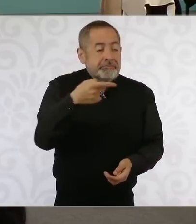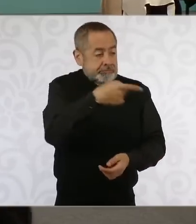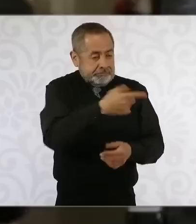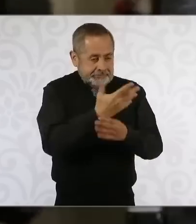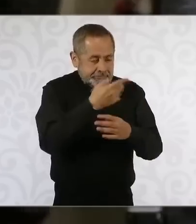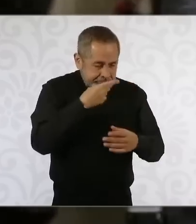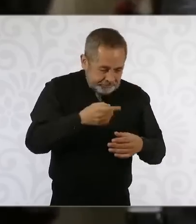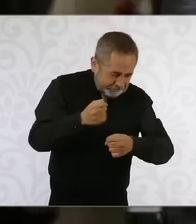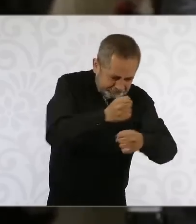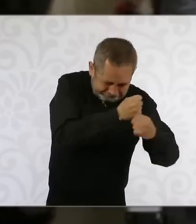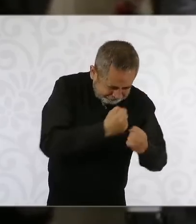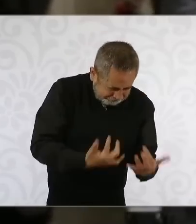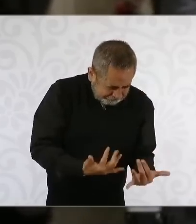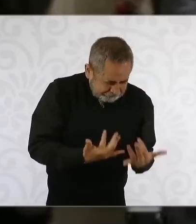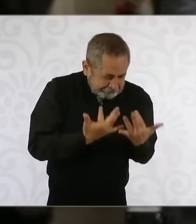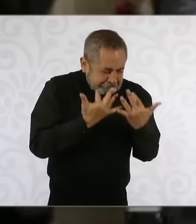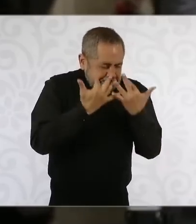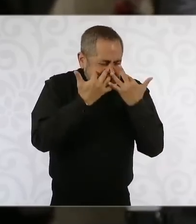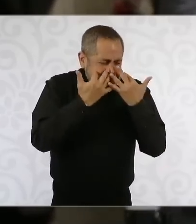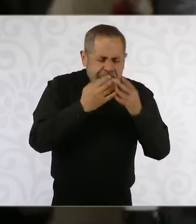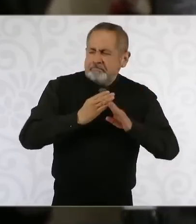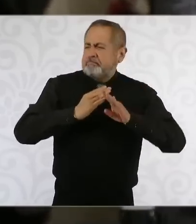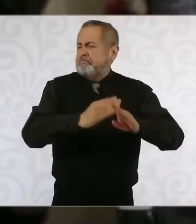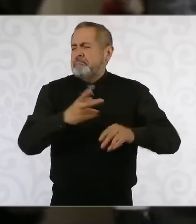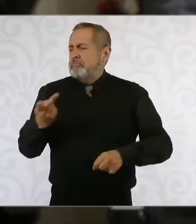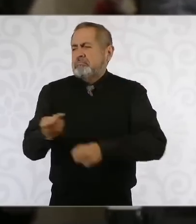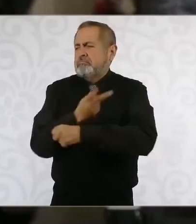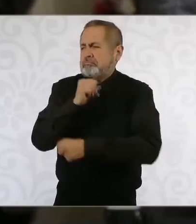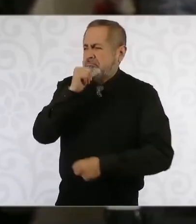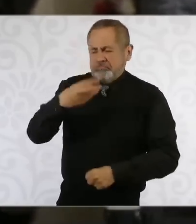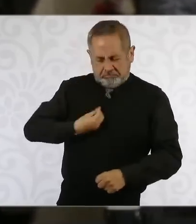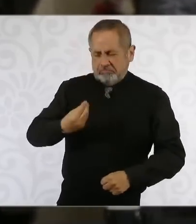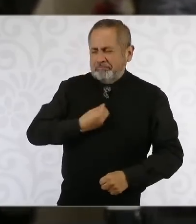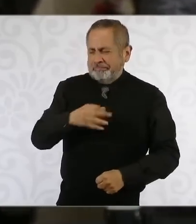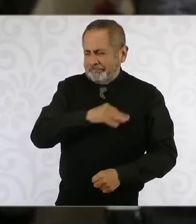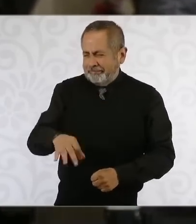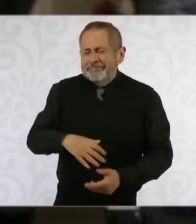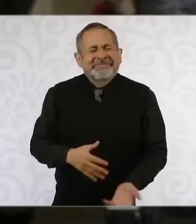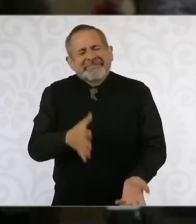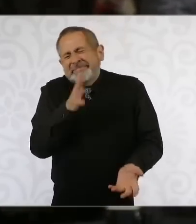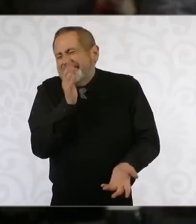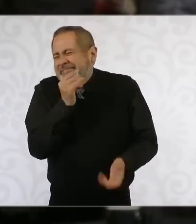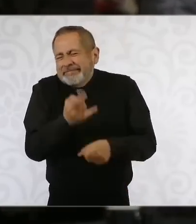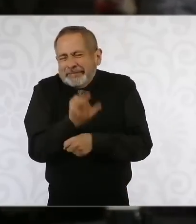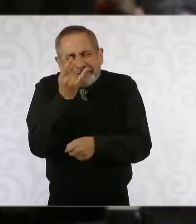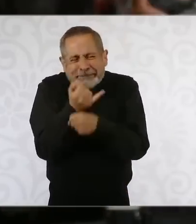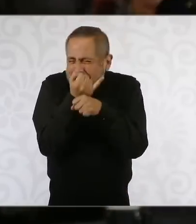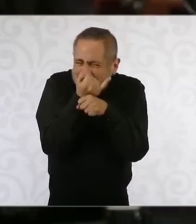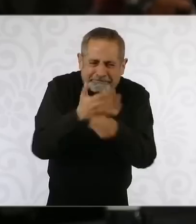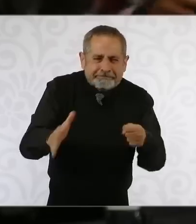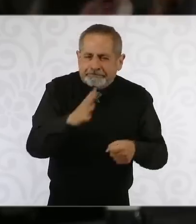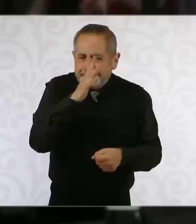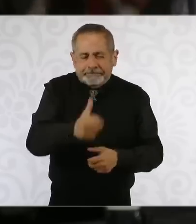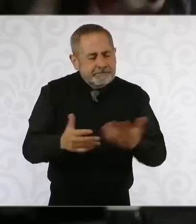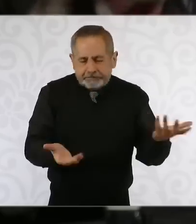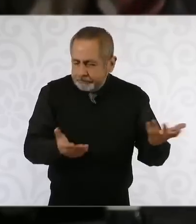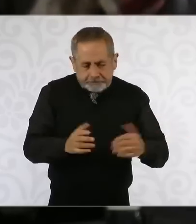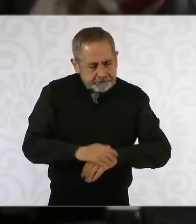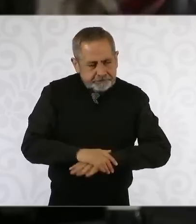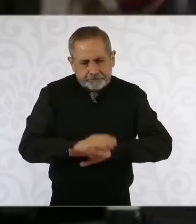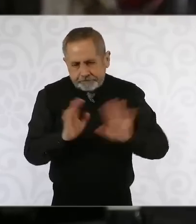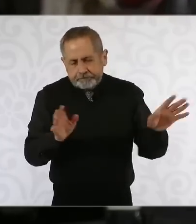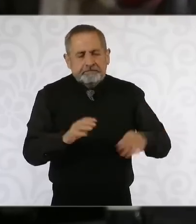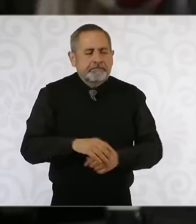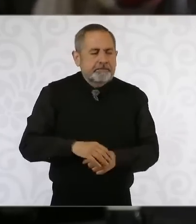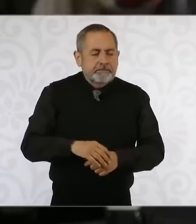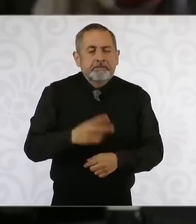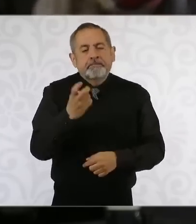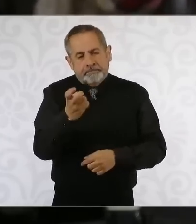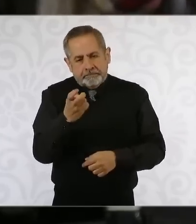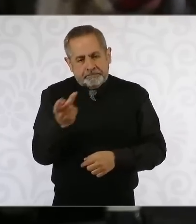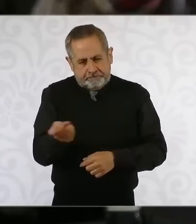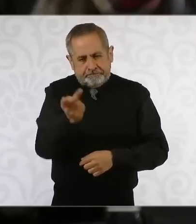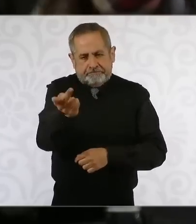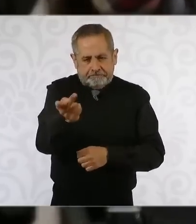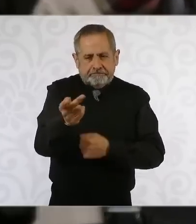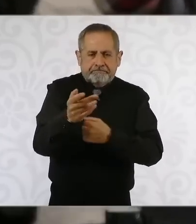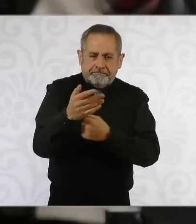como estas el La pregunta sería presidente en este contexto y ya próximo a la toma de posición de el